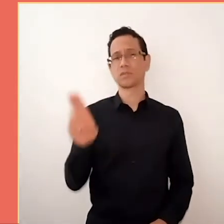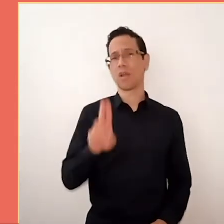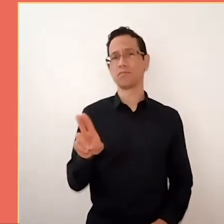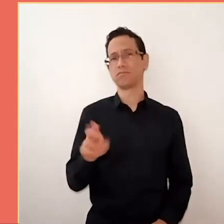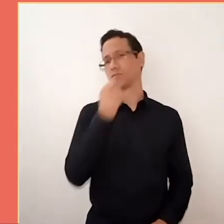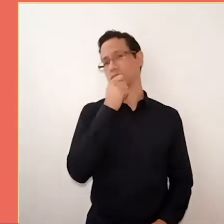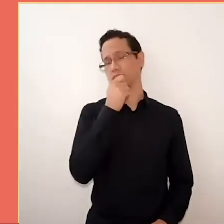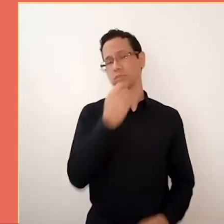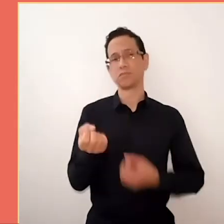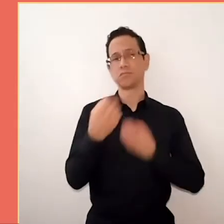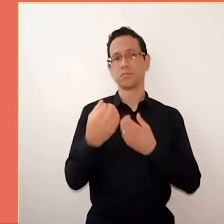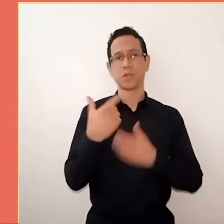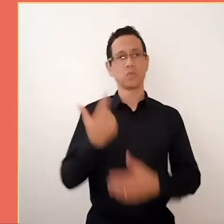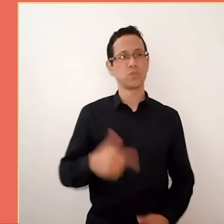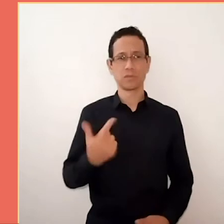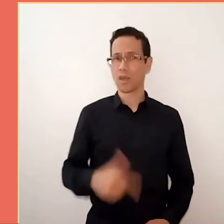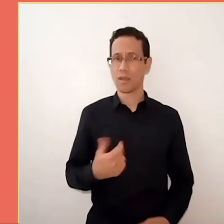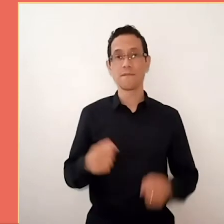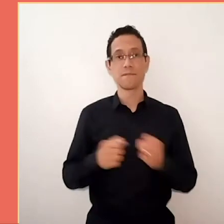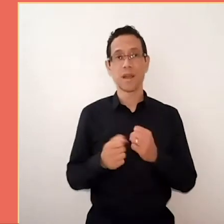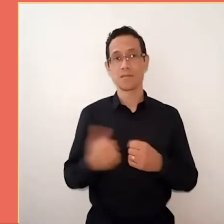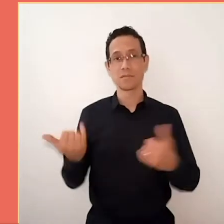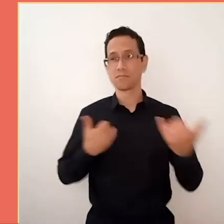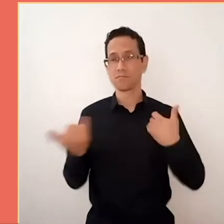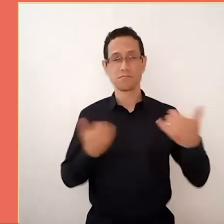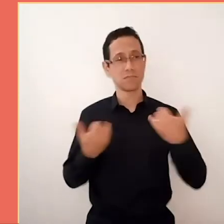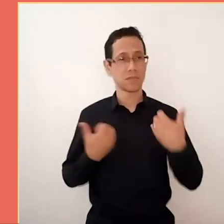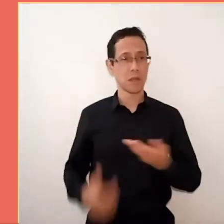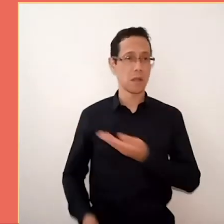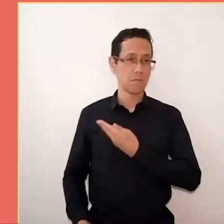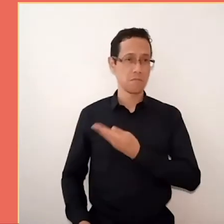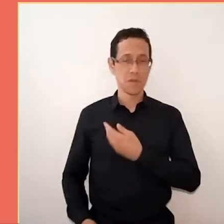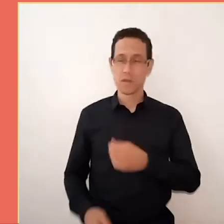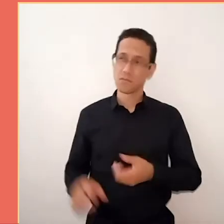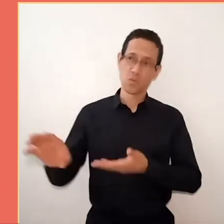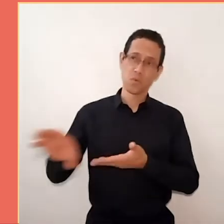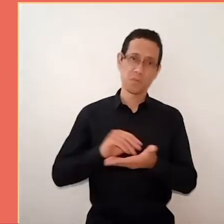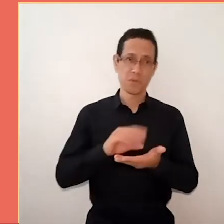aquilo que ela, ou vê o colega fazendo, ou ela teve lá no curso de magistério ou na pedagogia,